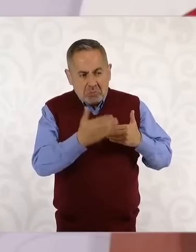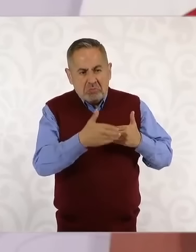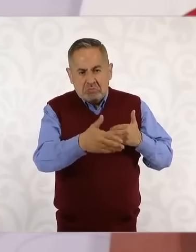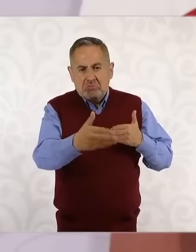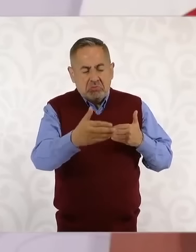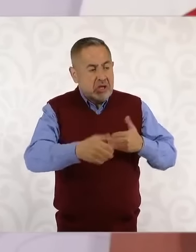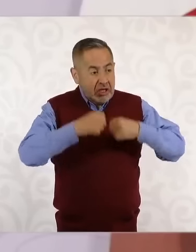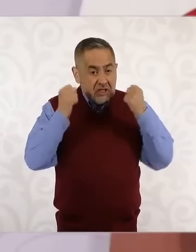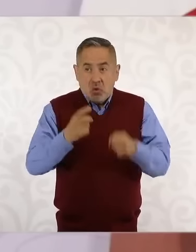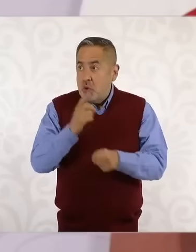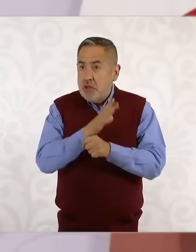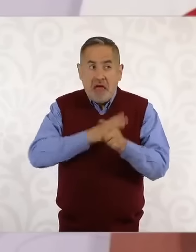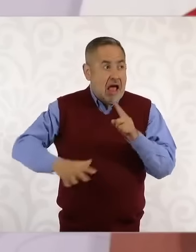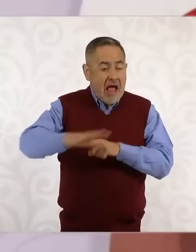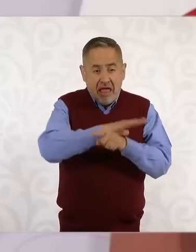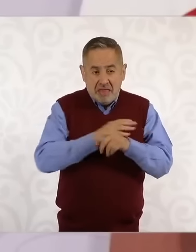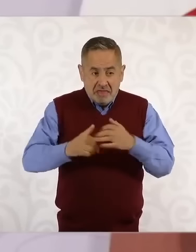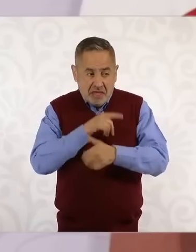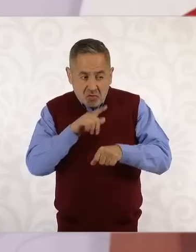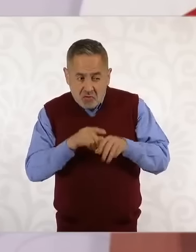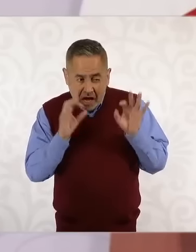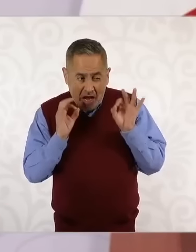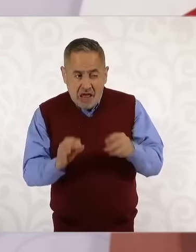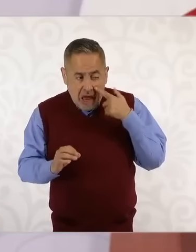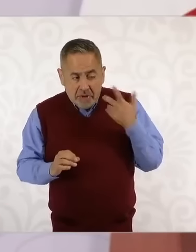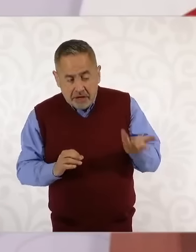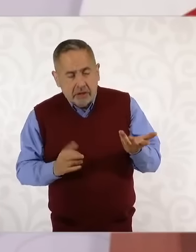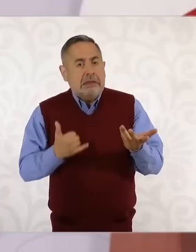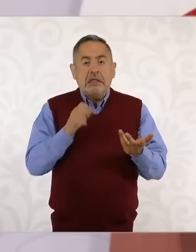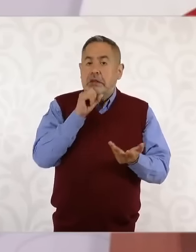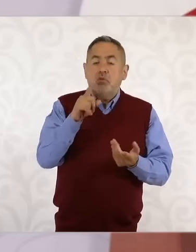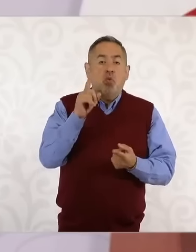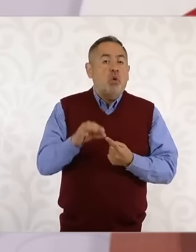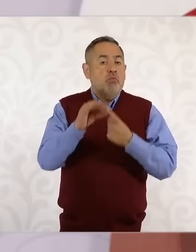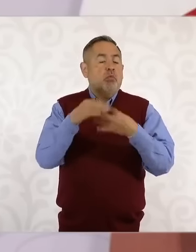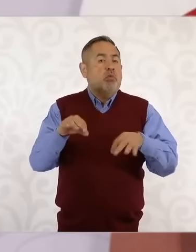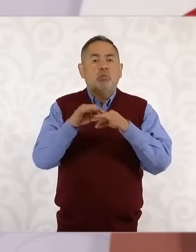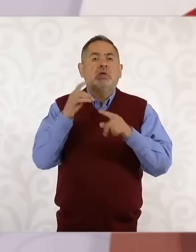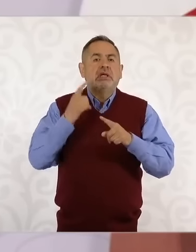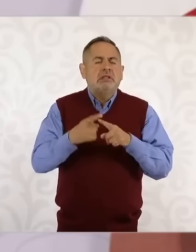todo el sistema eléctrico nacional, sino también y que también es muy importante eh informarlo, se